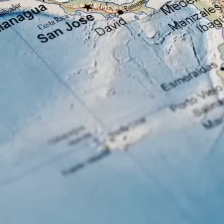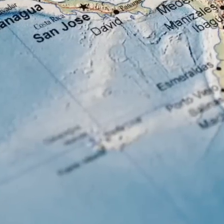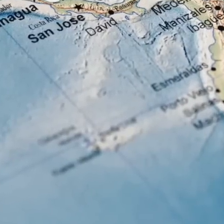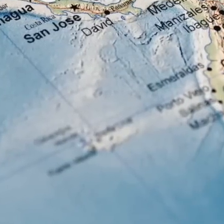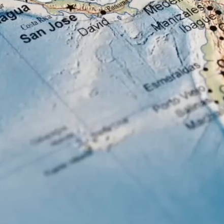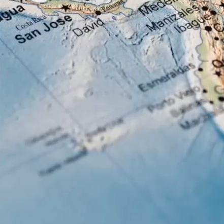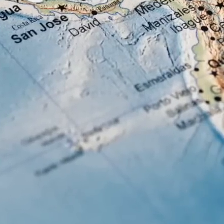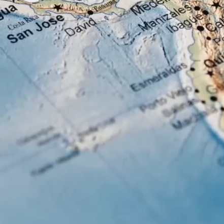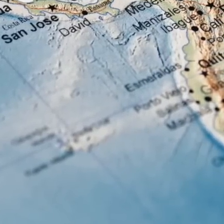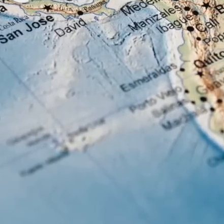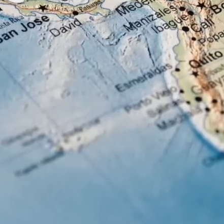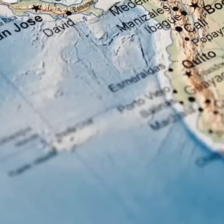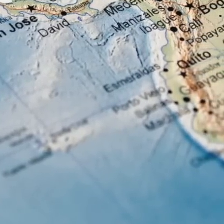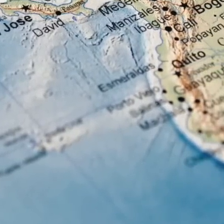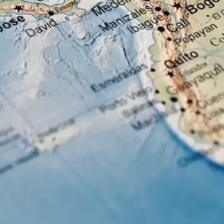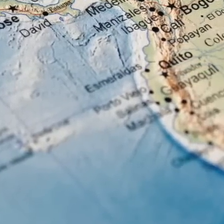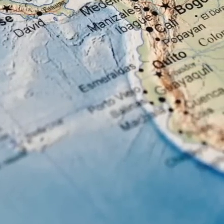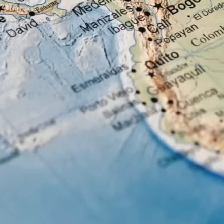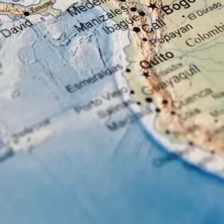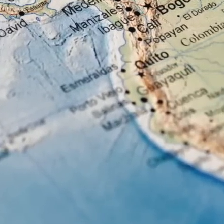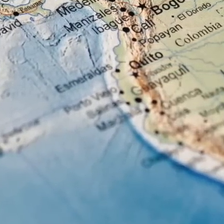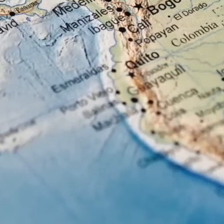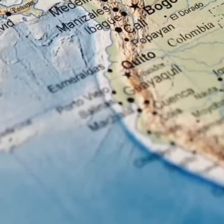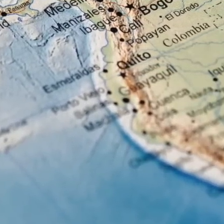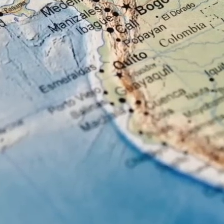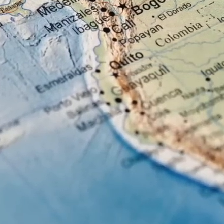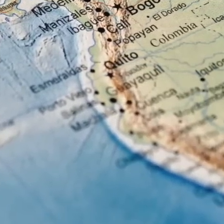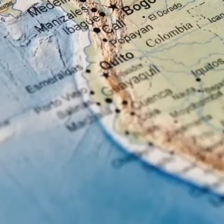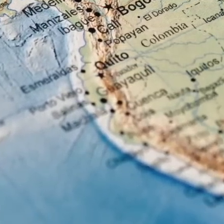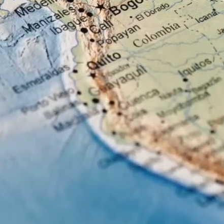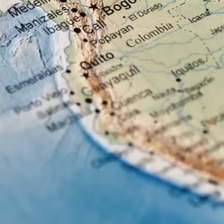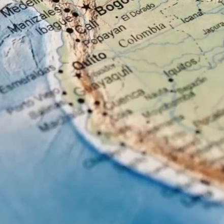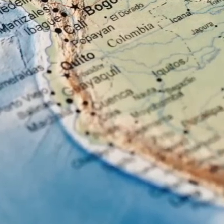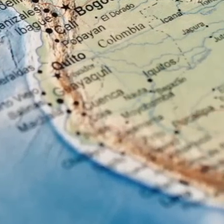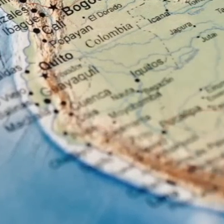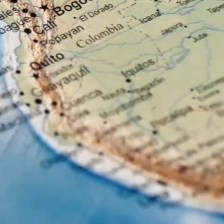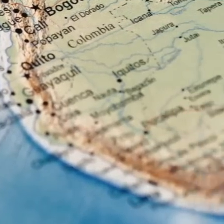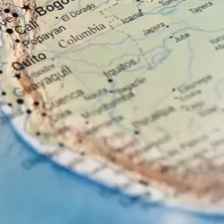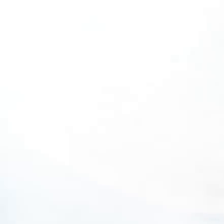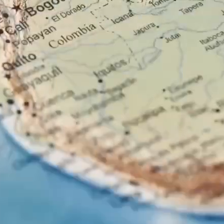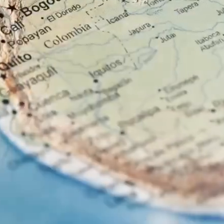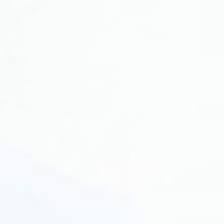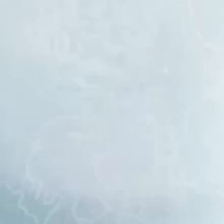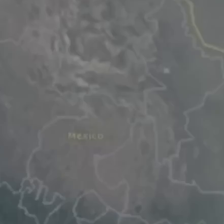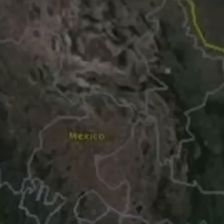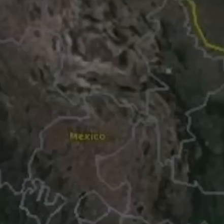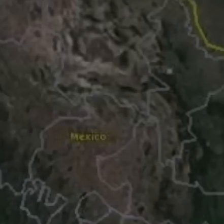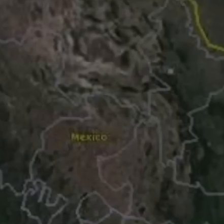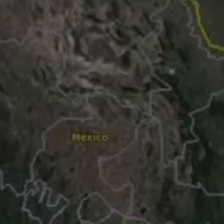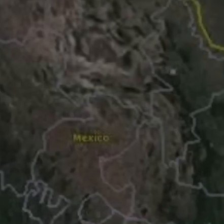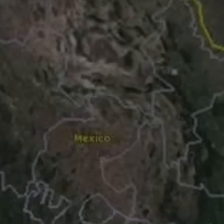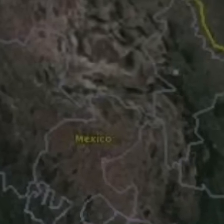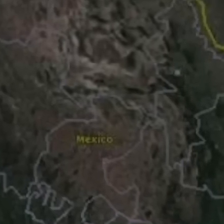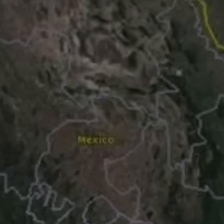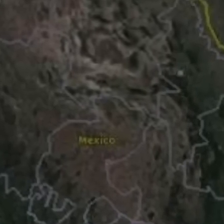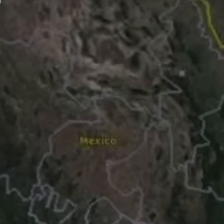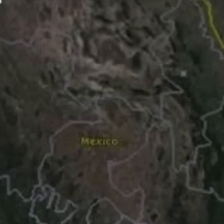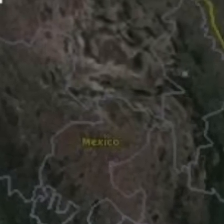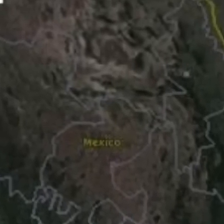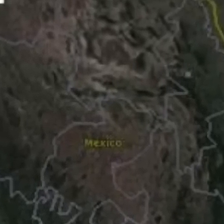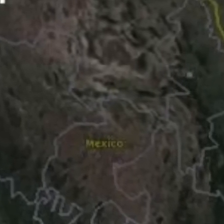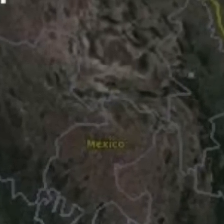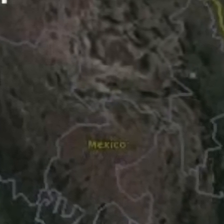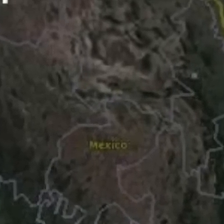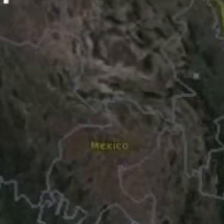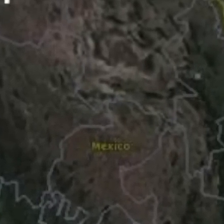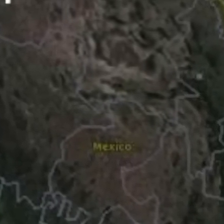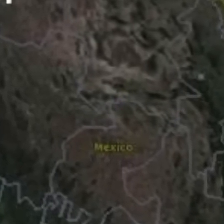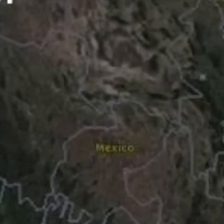local mediante una publicación en su cuenta de X la enciclopedia refiere que el nombre